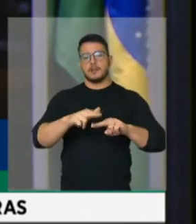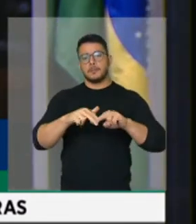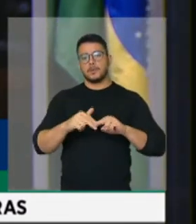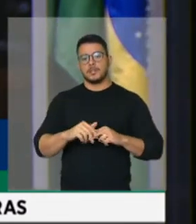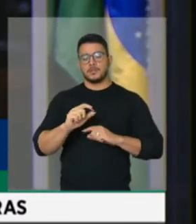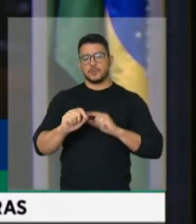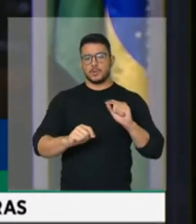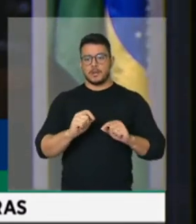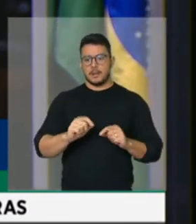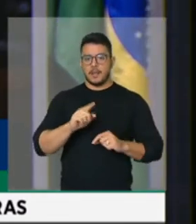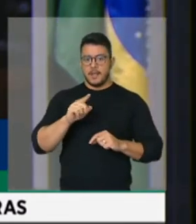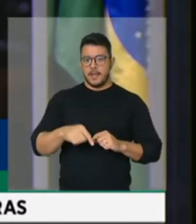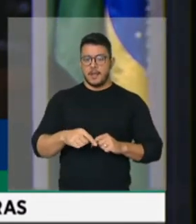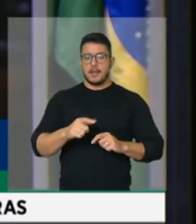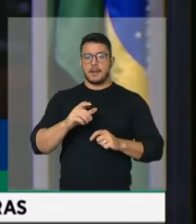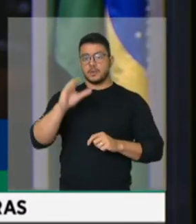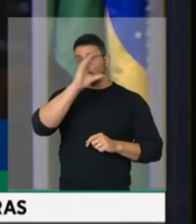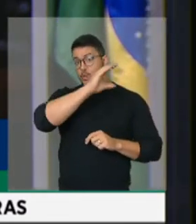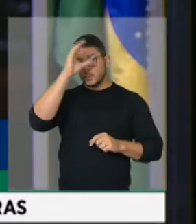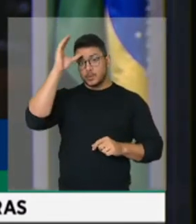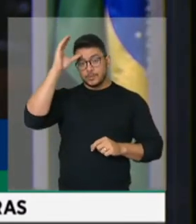ACESSO AO MERCADO LIVRE E AQUELES PAGOS CONSUMIDORES